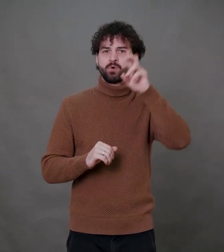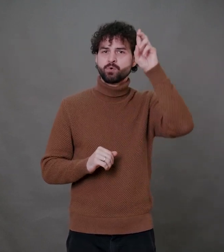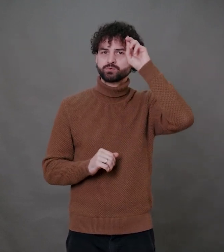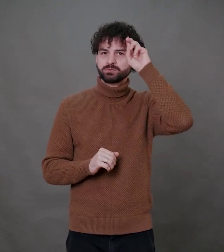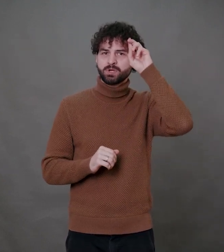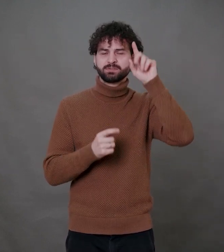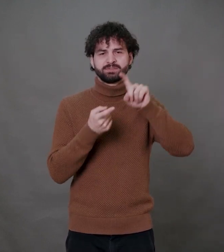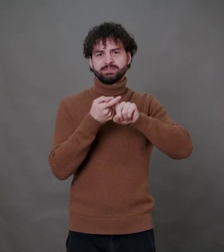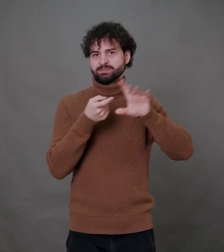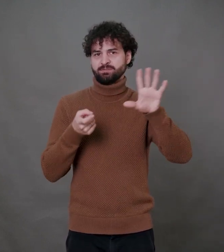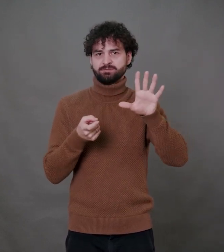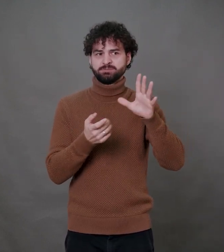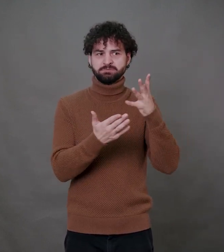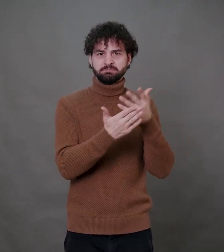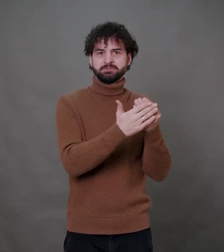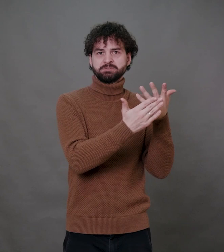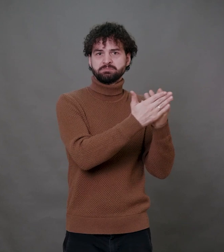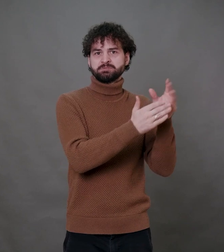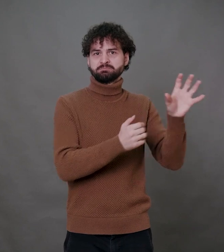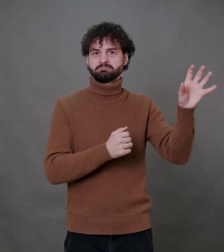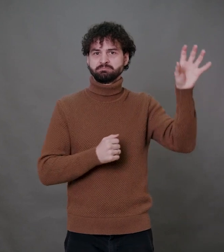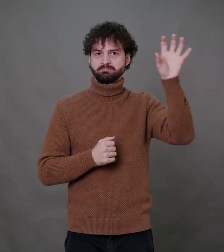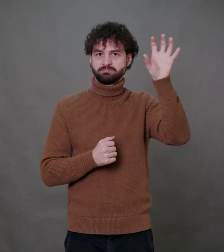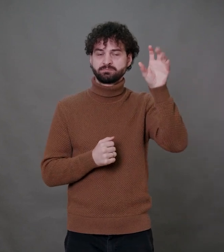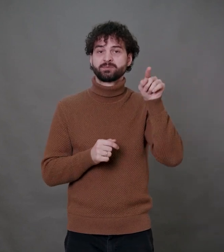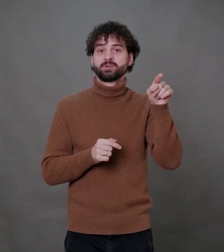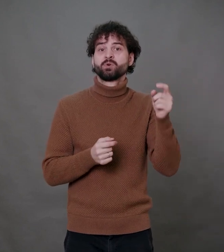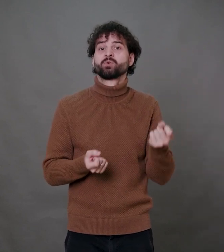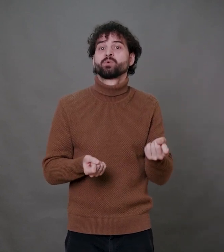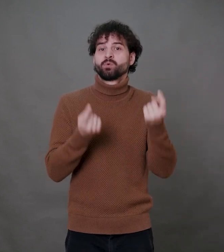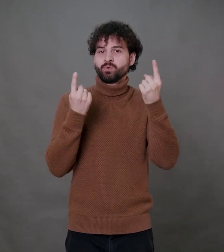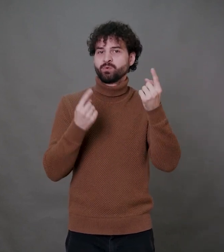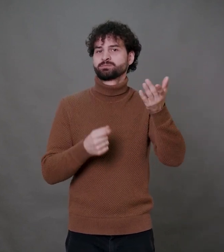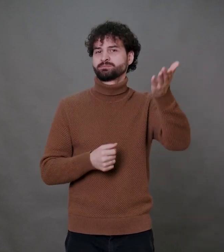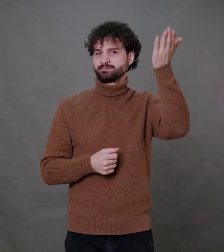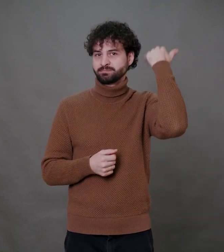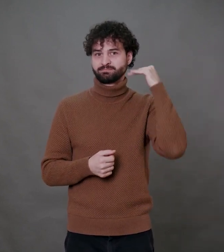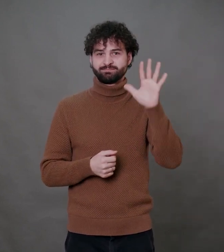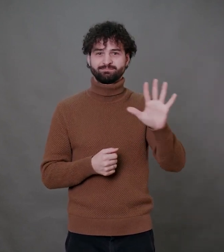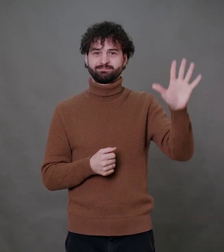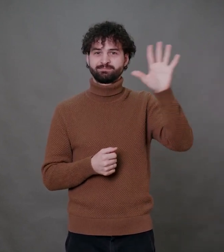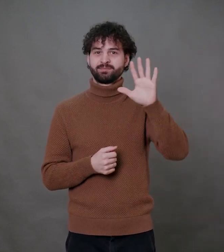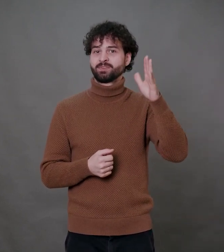независимые государства, образовавшиеся после распада